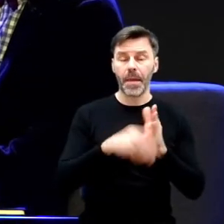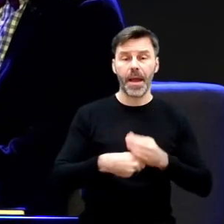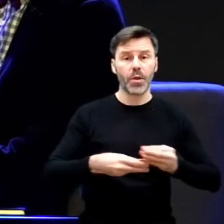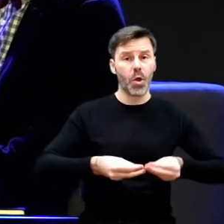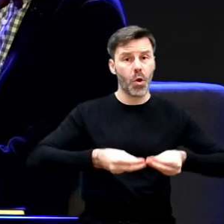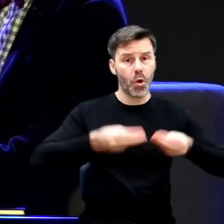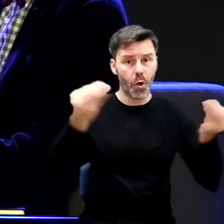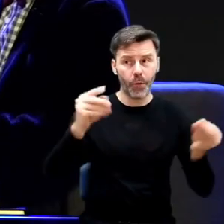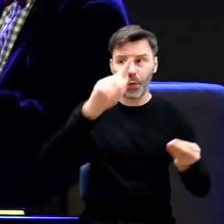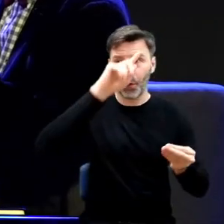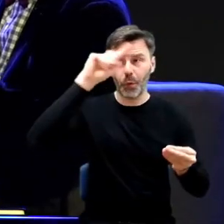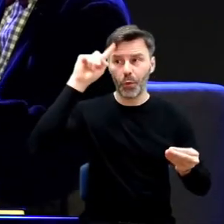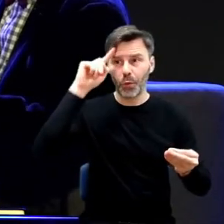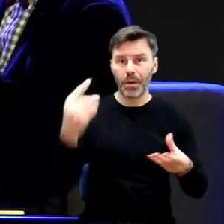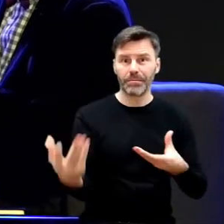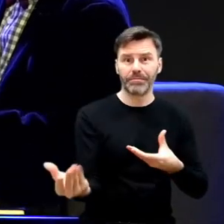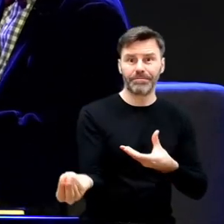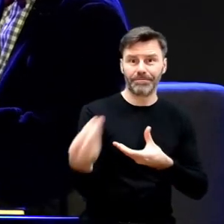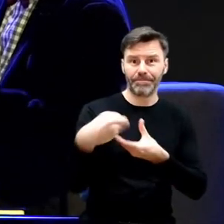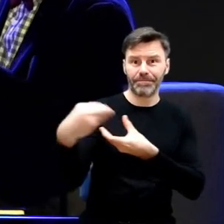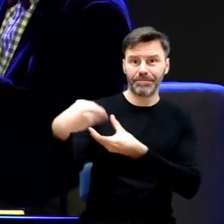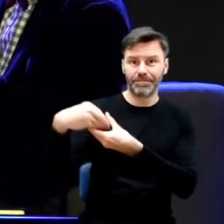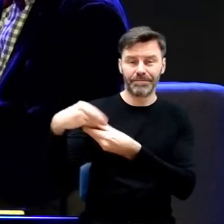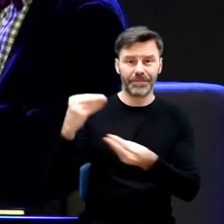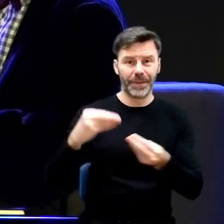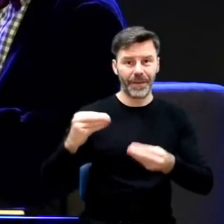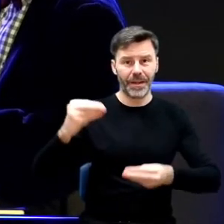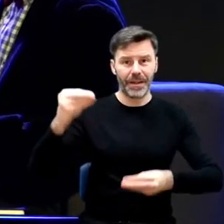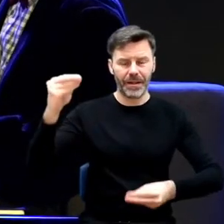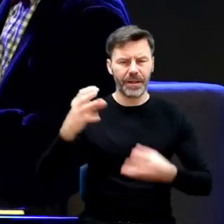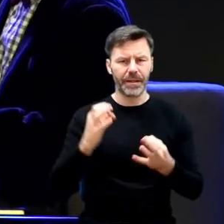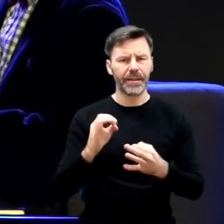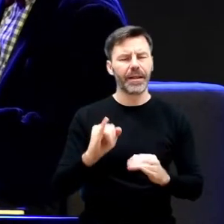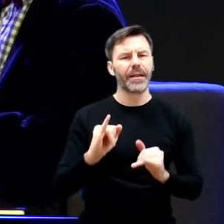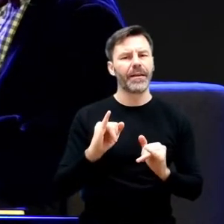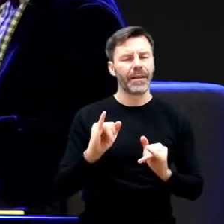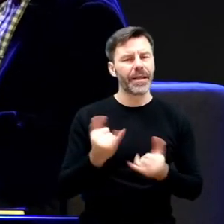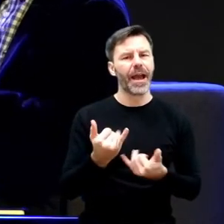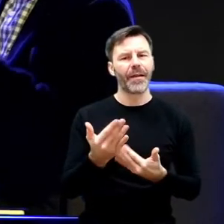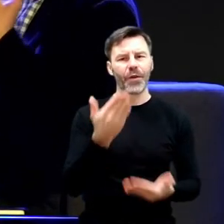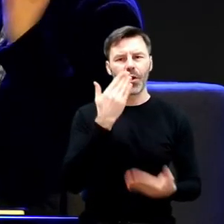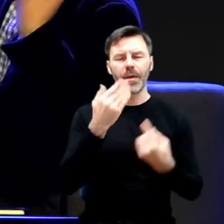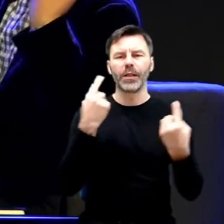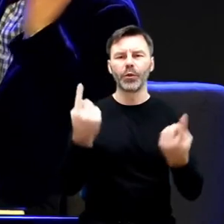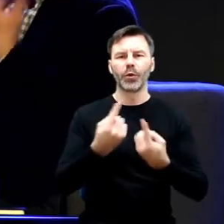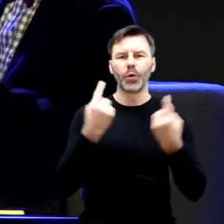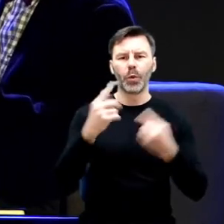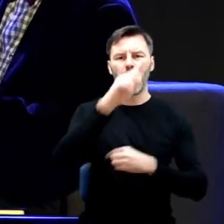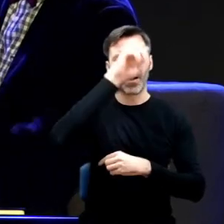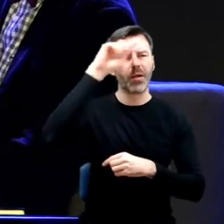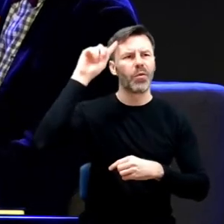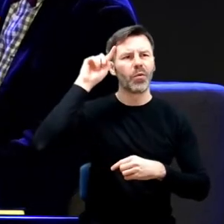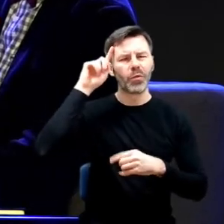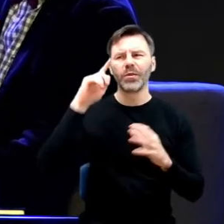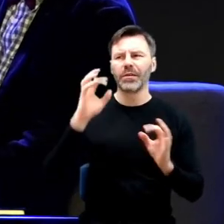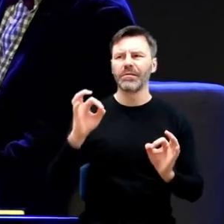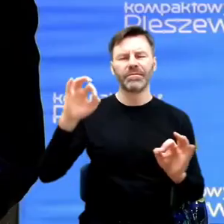Wiemy, jaka jest teraz sytuacja generalnie demograficzna i to jest raczej z szczególności w przypadku miast małych i średnich.